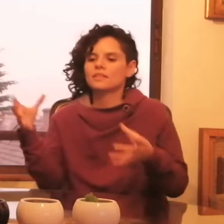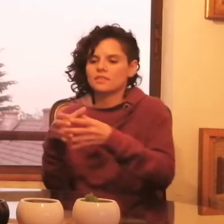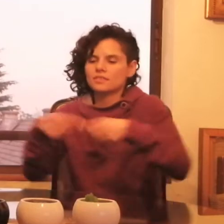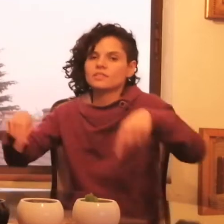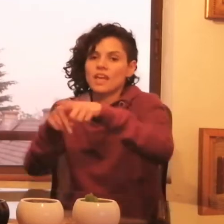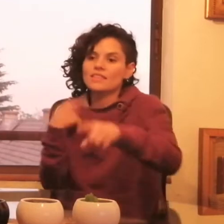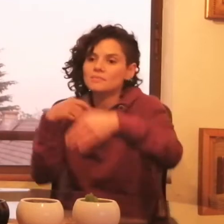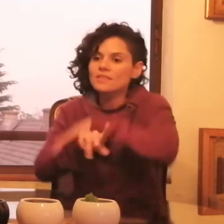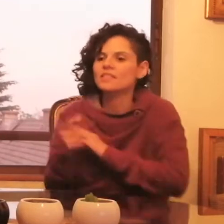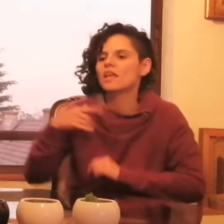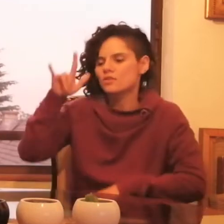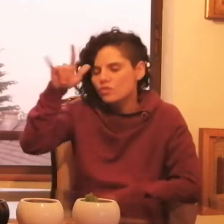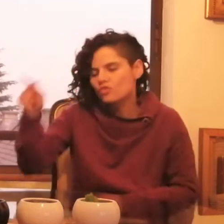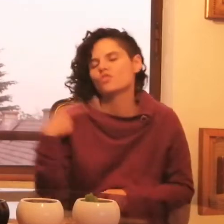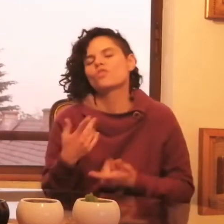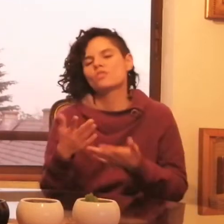de la música chilena